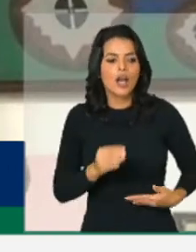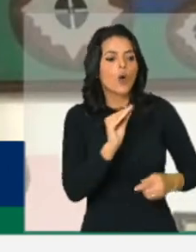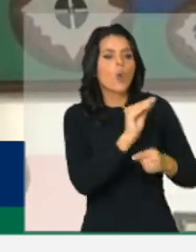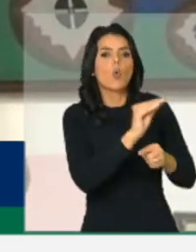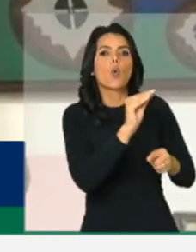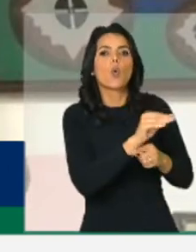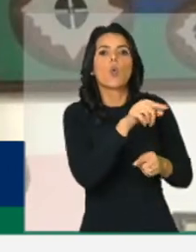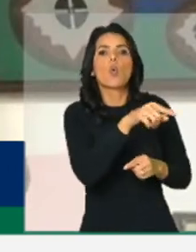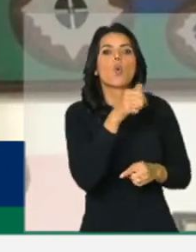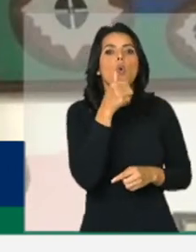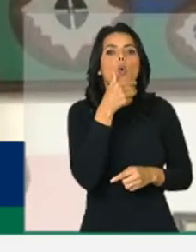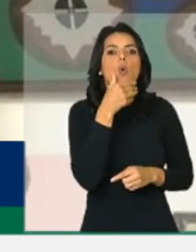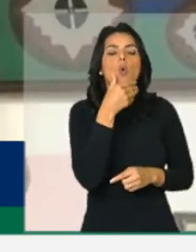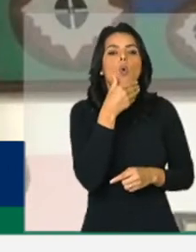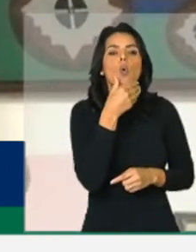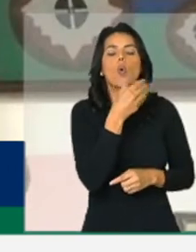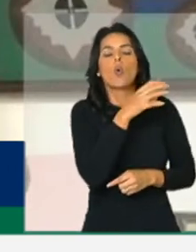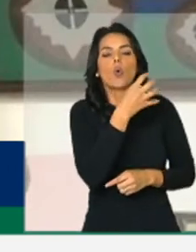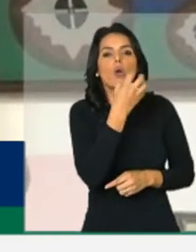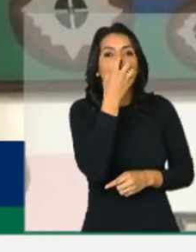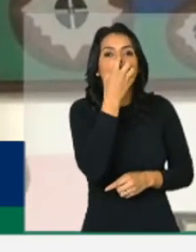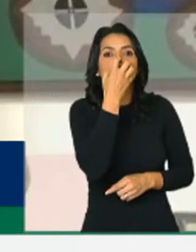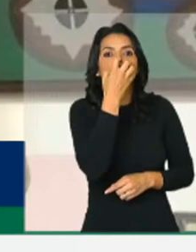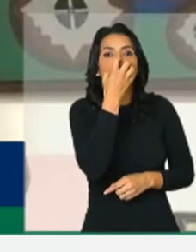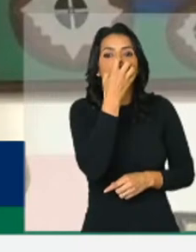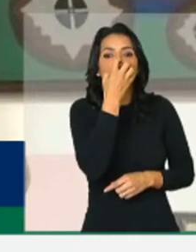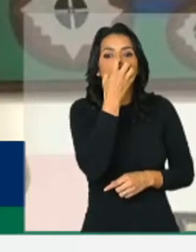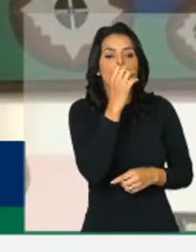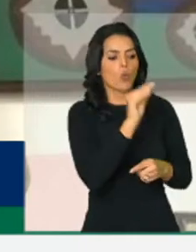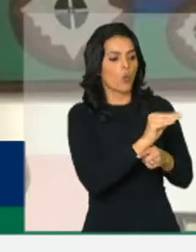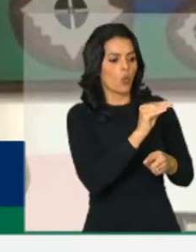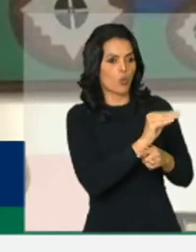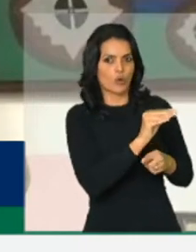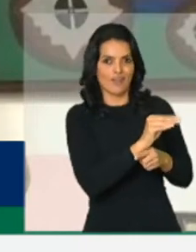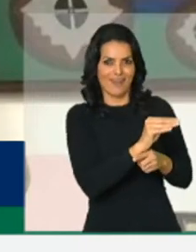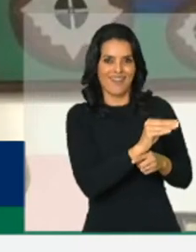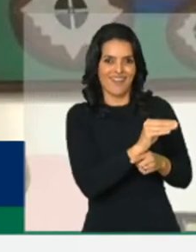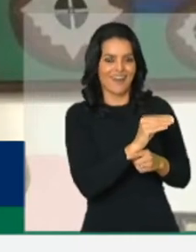HISTÓRIA DO MIGUEL OTÁVIO. EM QUE DEU ESSA SITUAÇÃO. FALECEU ESSA CRIANÇA E ESSA